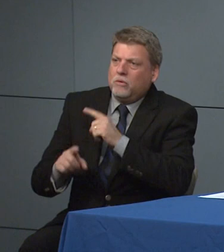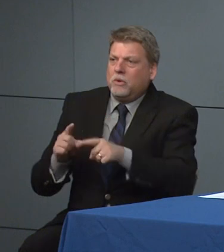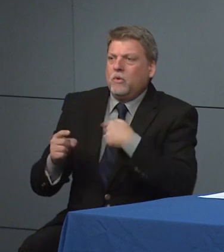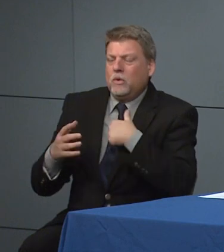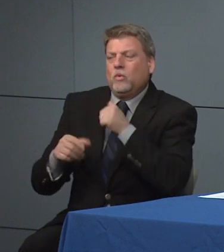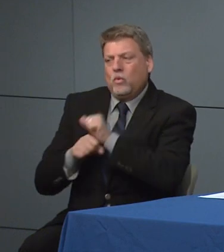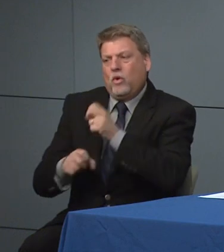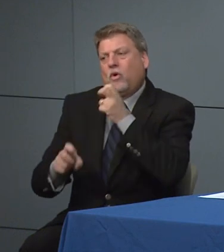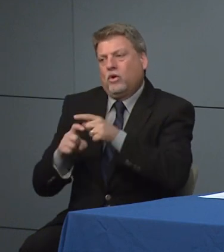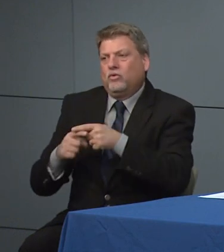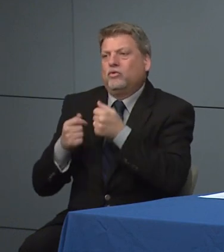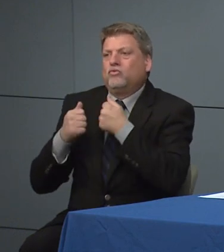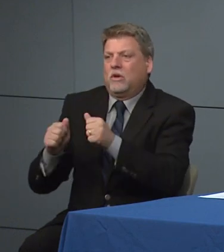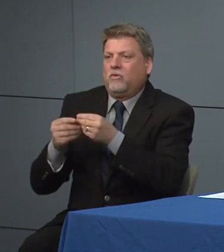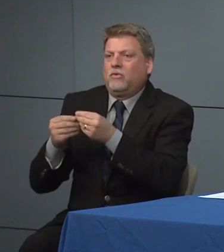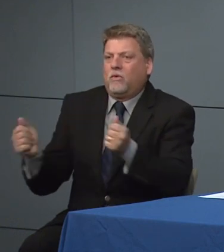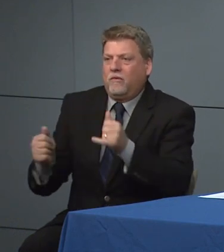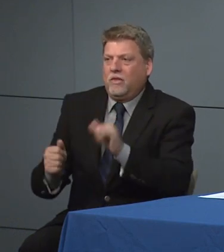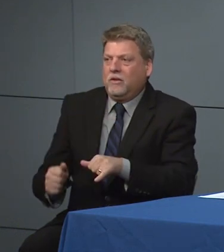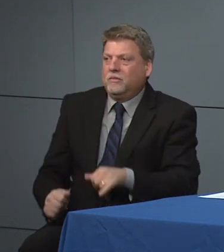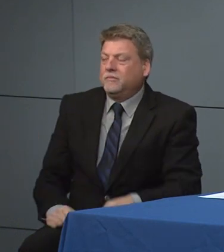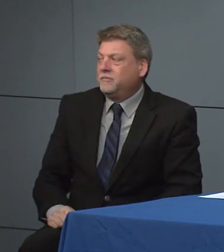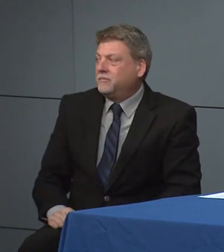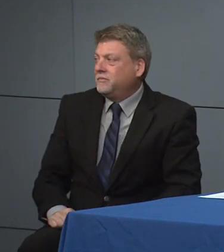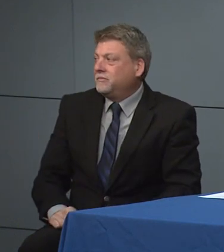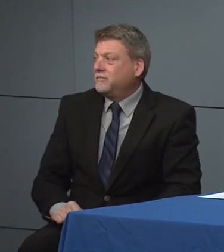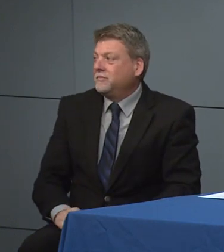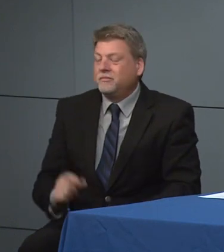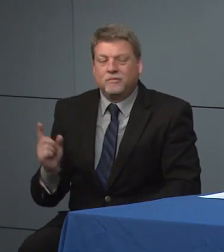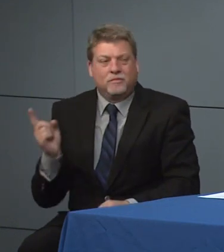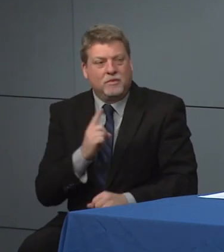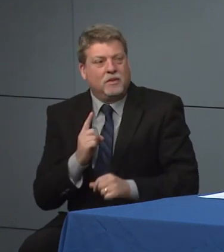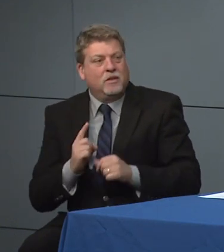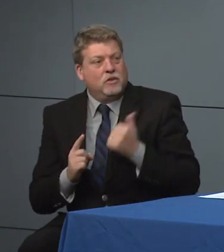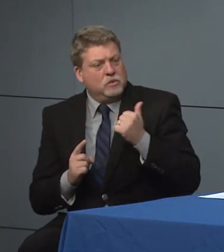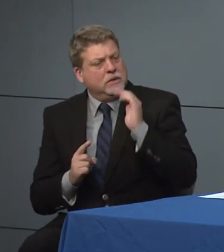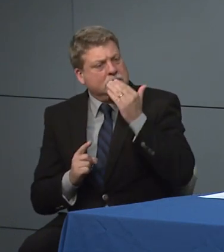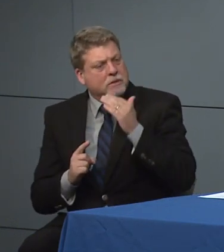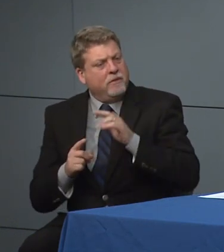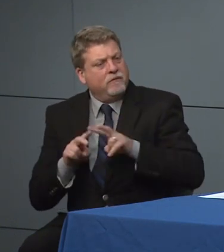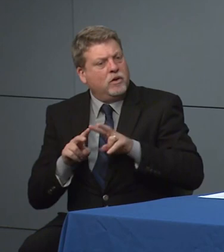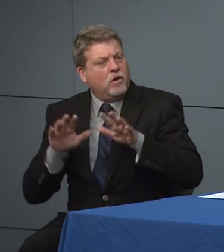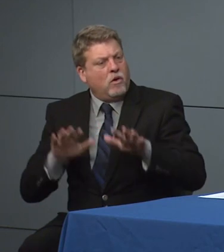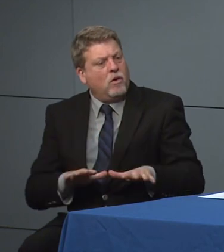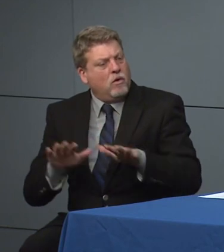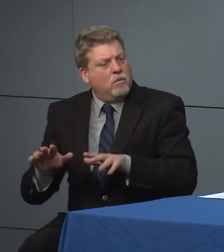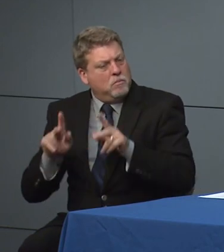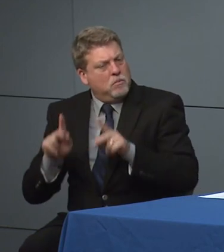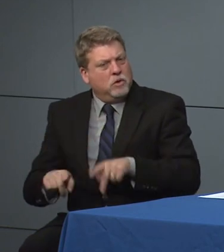resolver sus necesidades. Este para mí parece que es una persona calmada, pero en